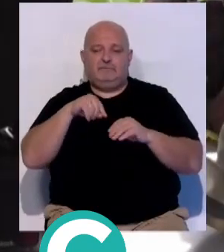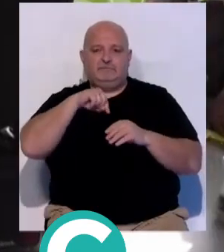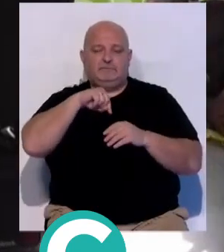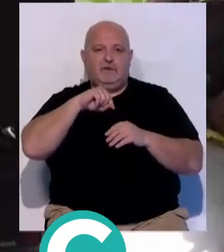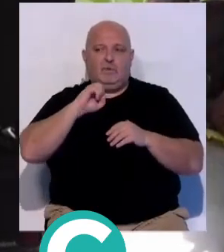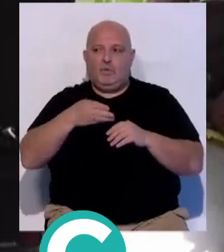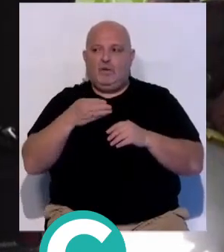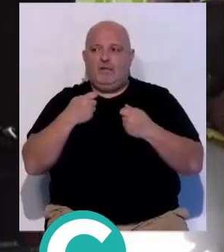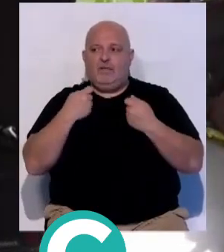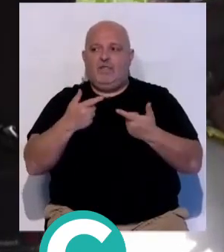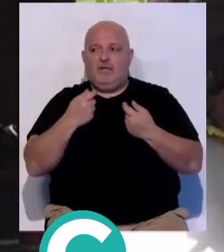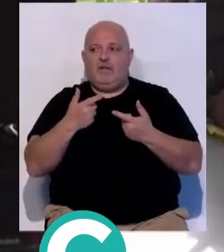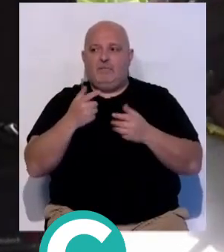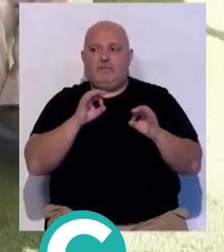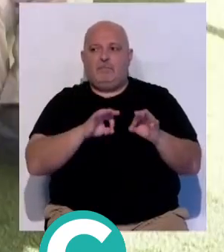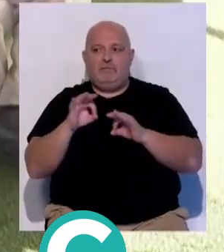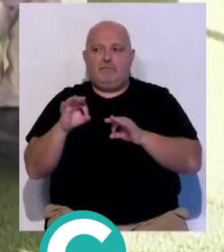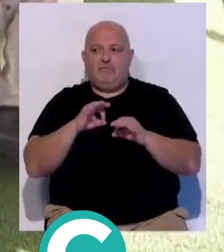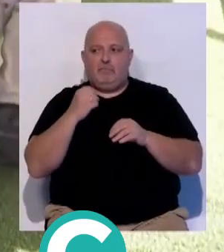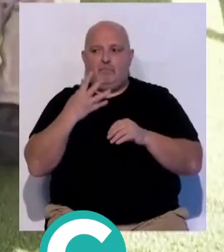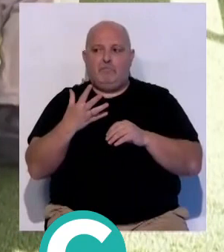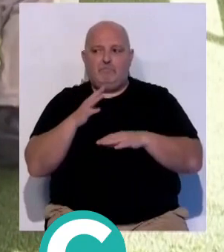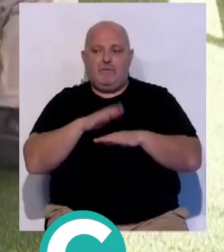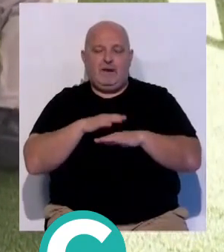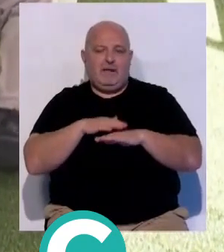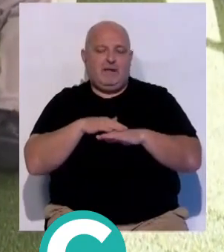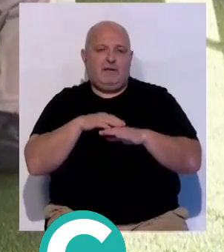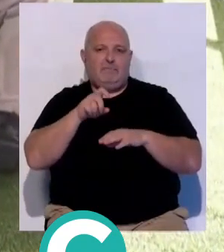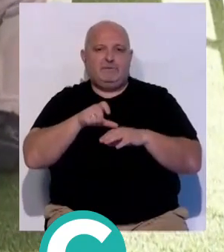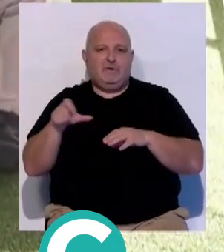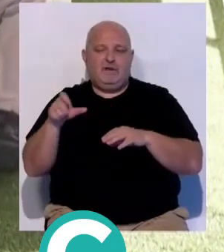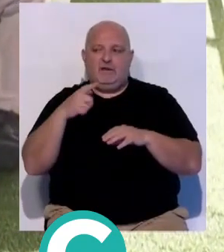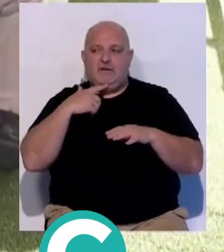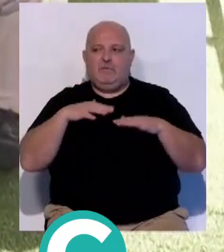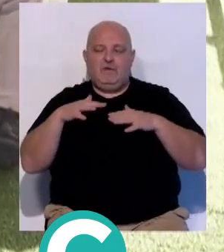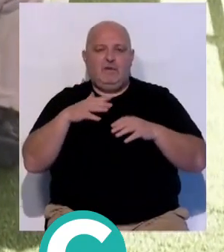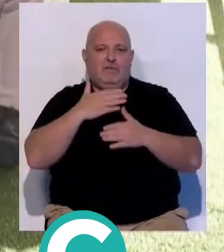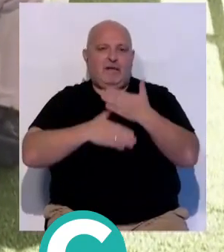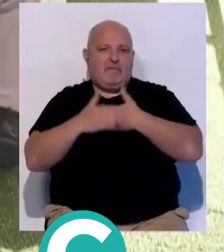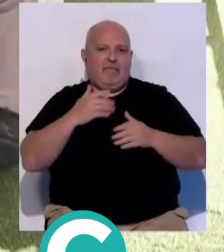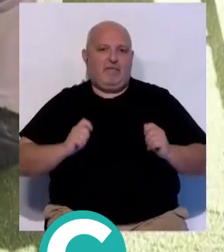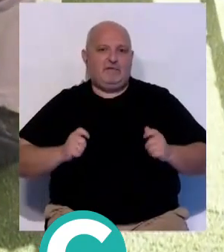también había preparado muy bien incluso para las personas con movilidad reducida tenían su espacio